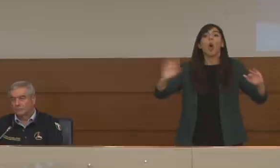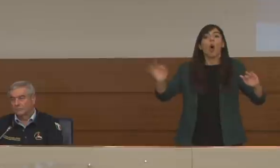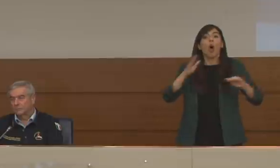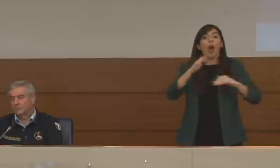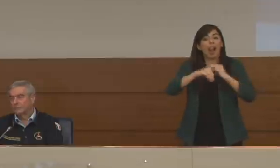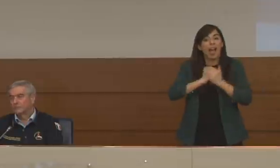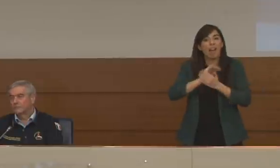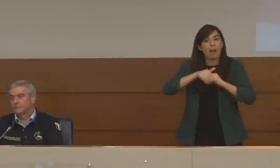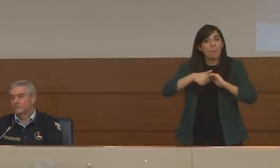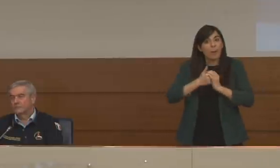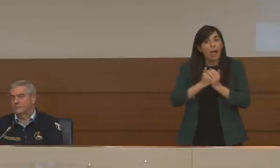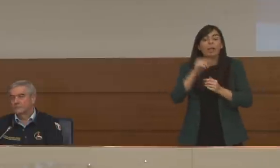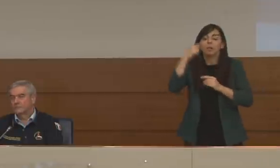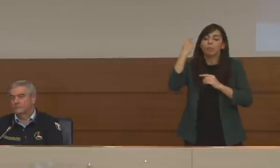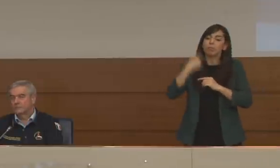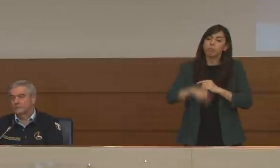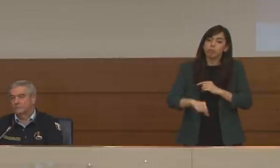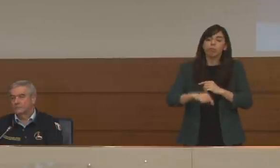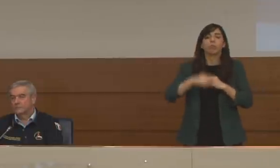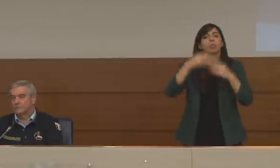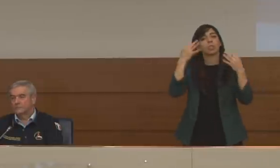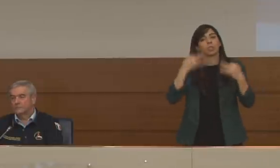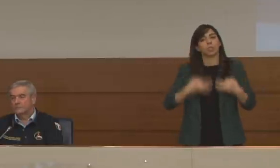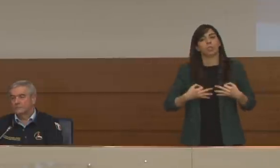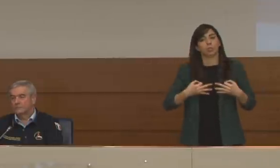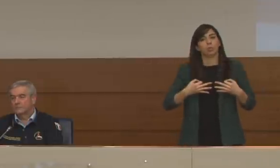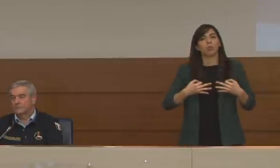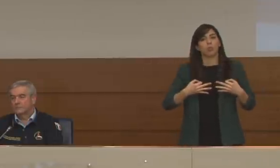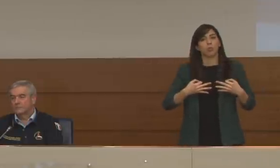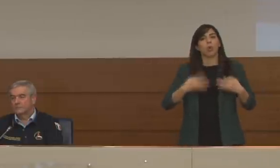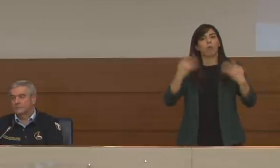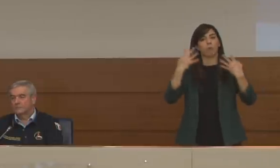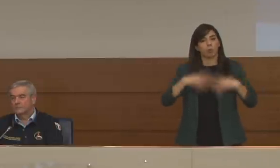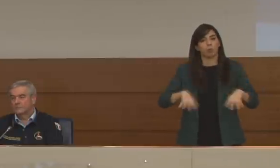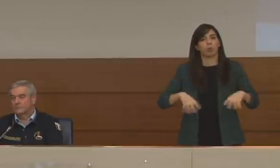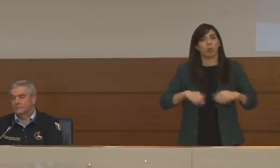misure di sicura efficacia. Cioè, in altre parole, non è che se io porto una